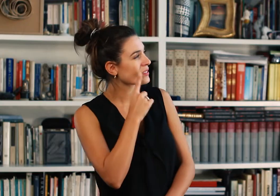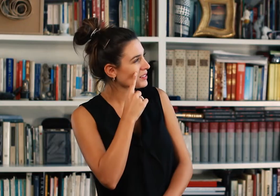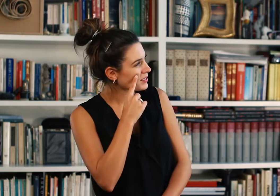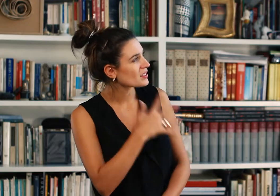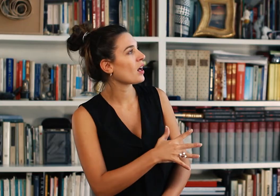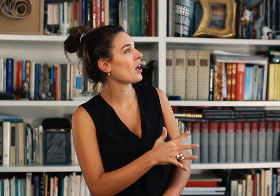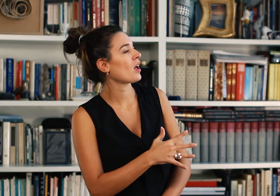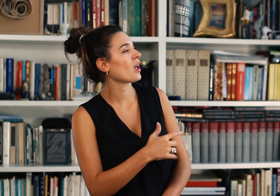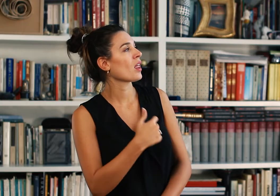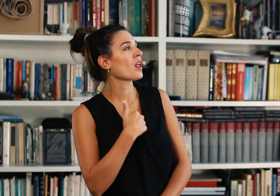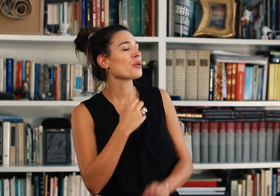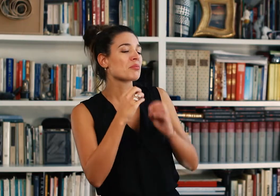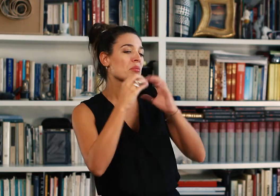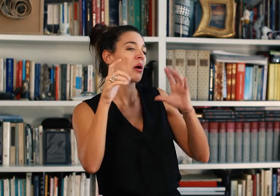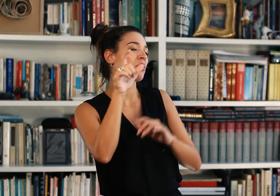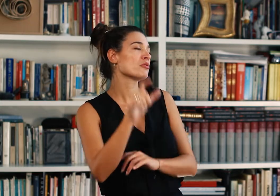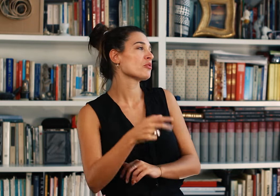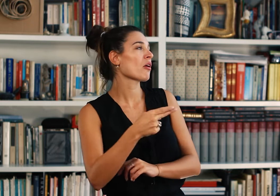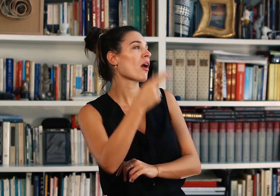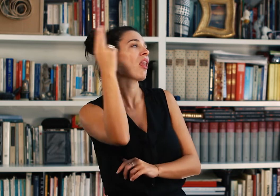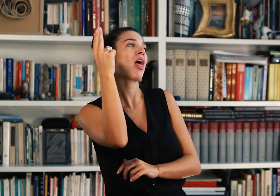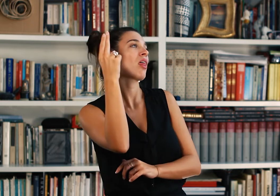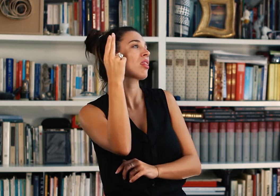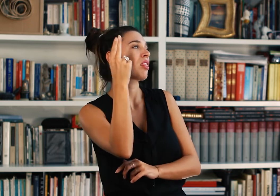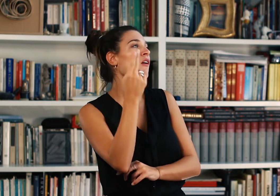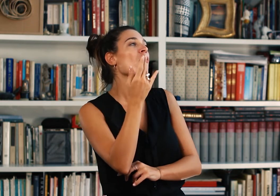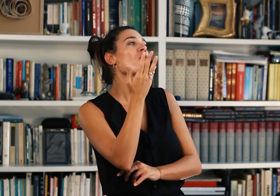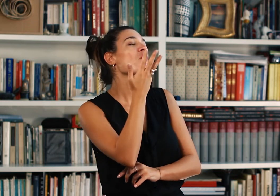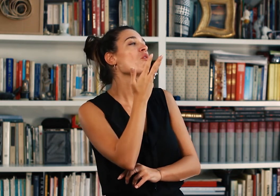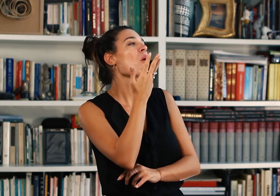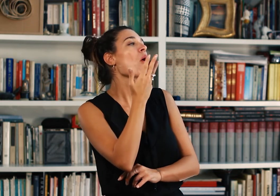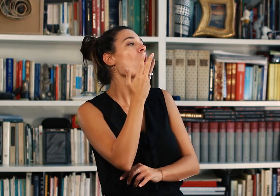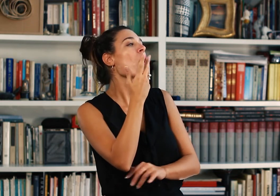"Sapete Messier, io credo che lei avrebbe desiderato più